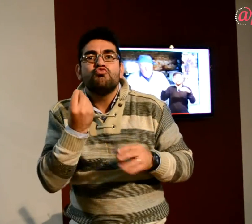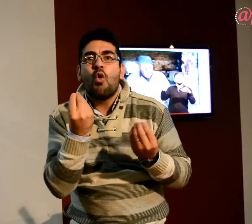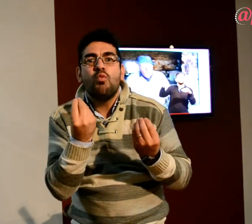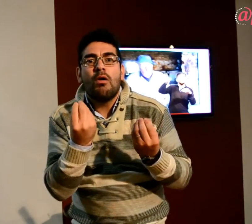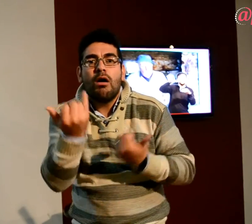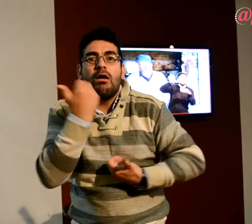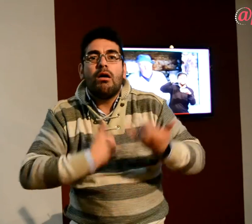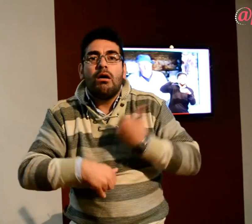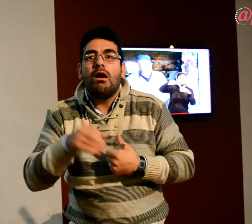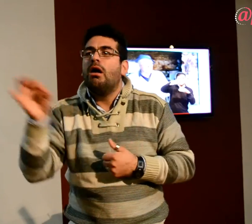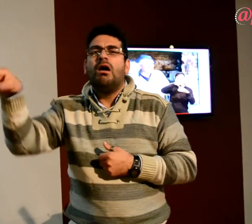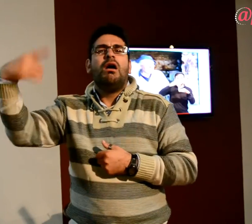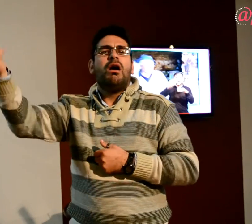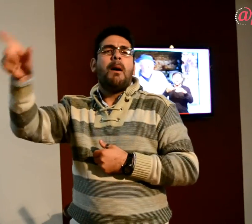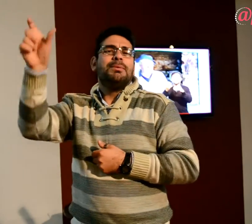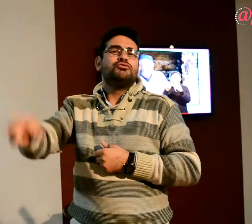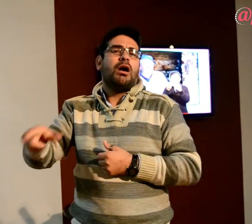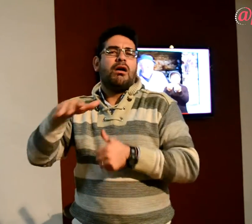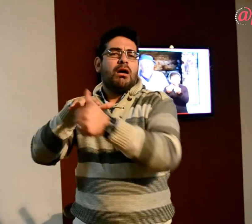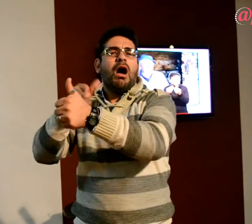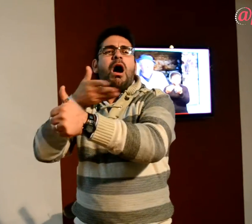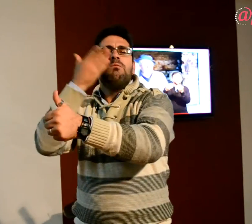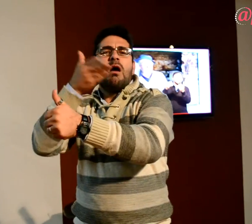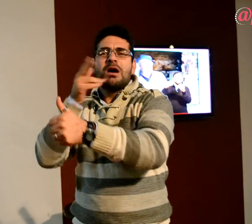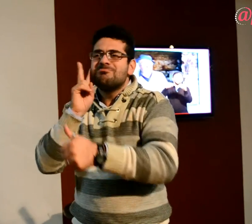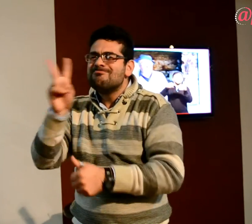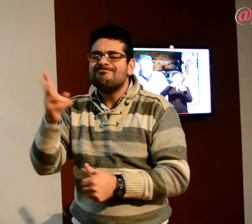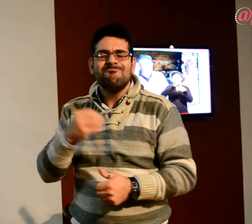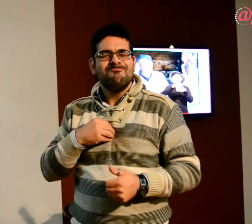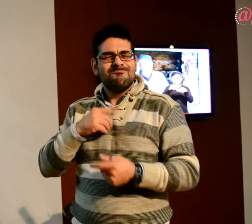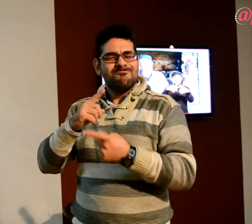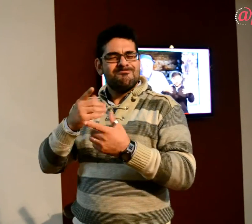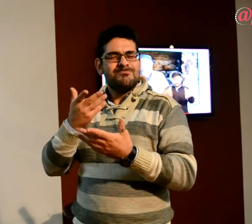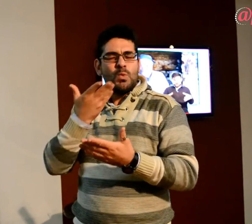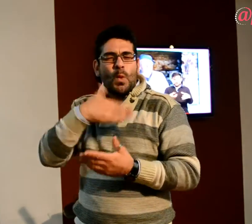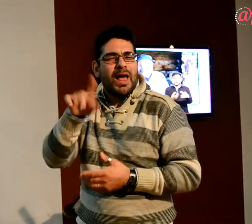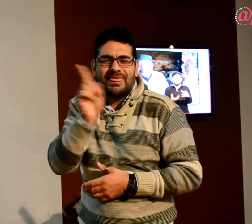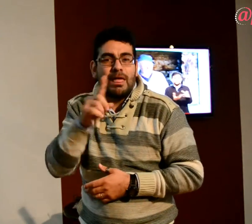porque si no es accesible las personas no le entienden al guía.